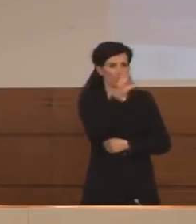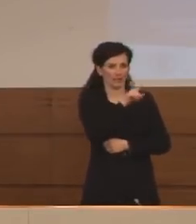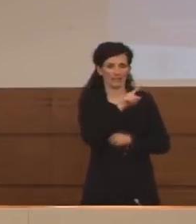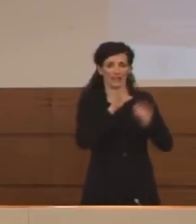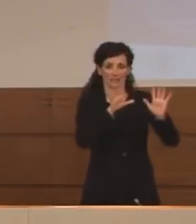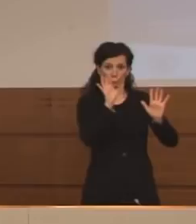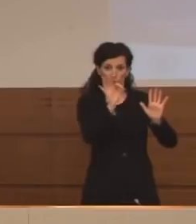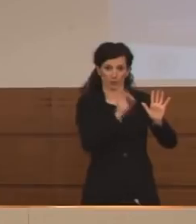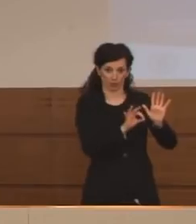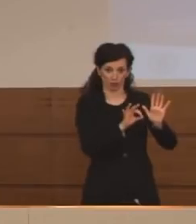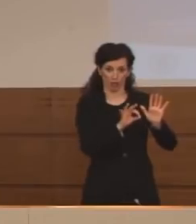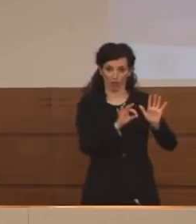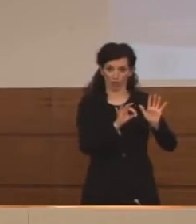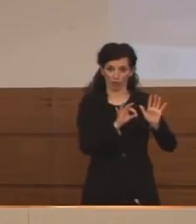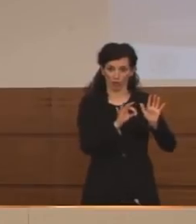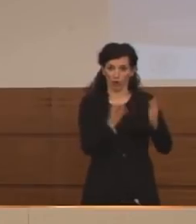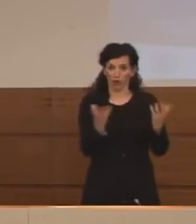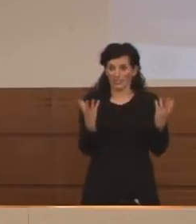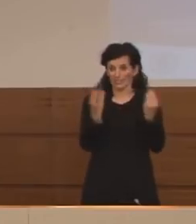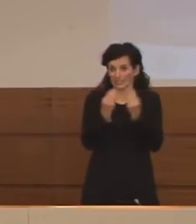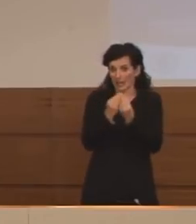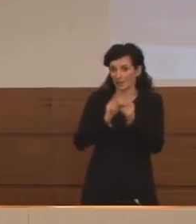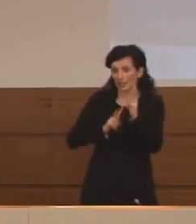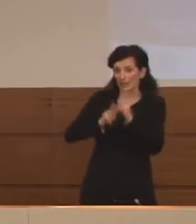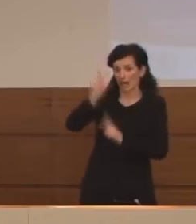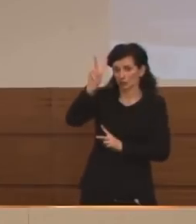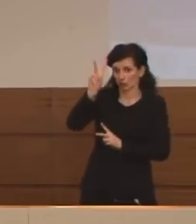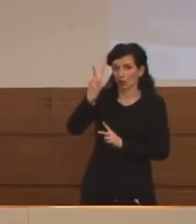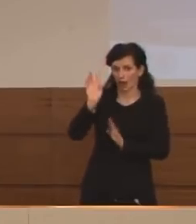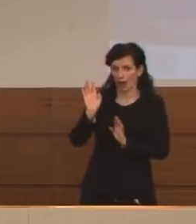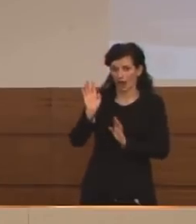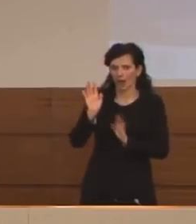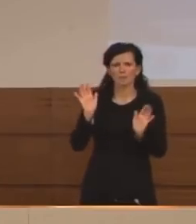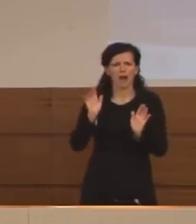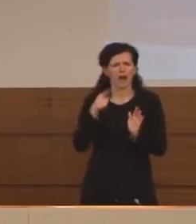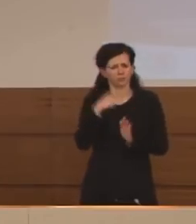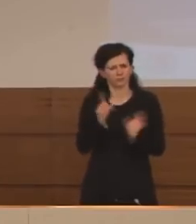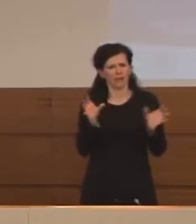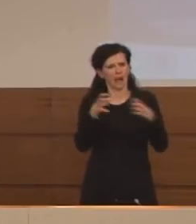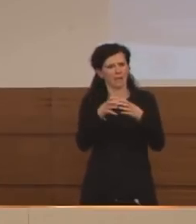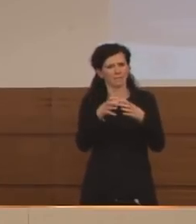o quella nazionale, però il Garante ripete che è un campione non rappresentativo, del 4%